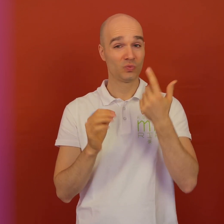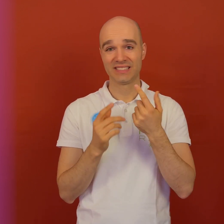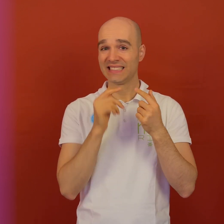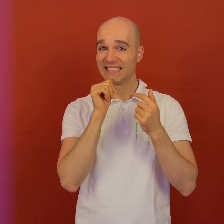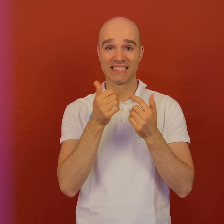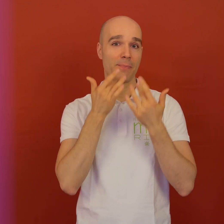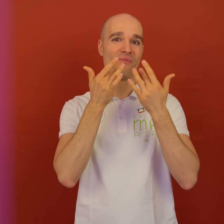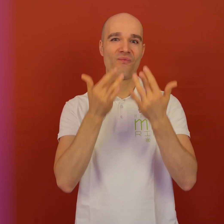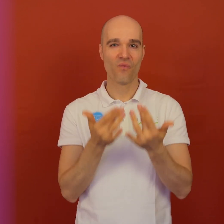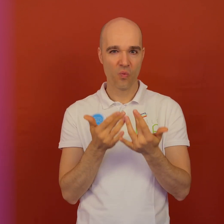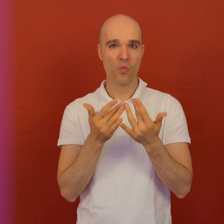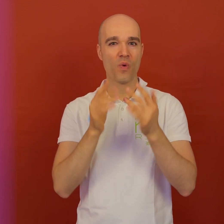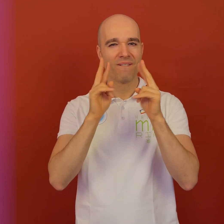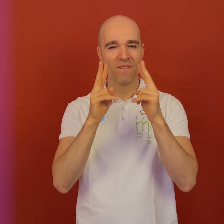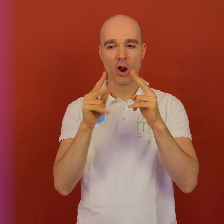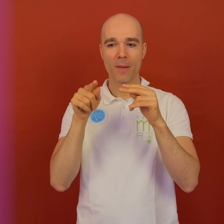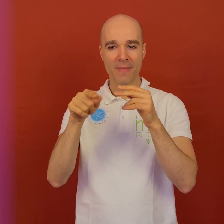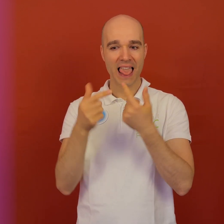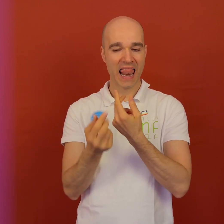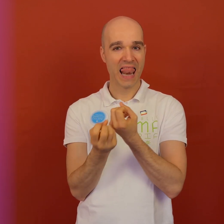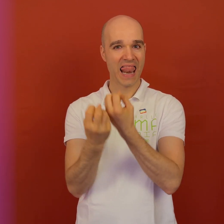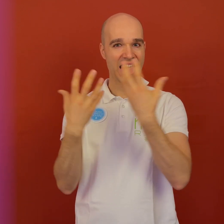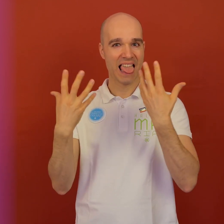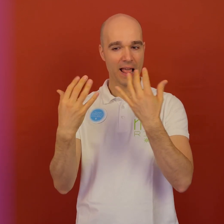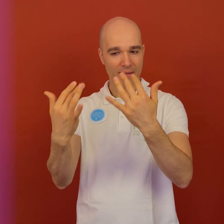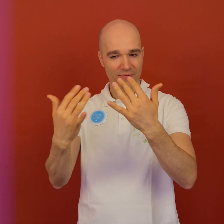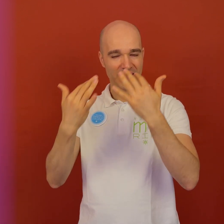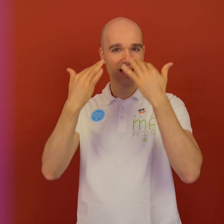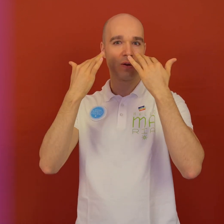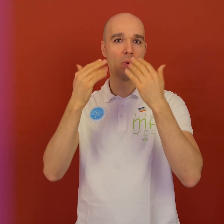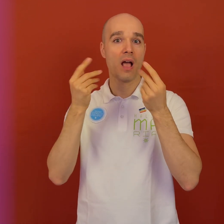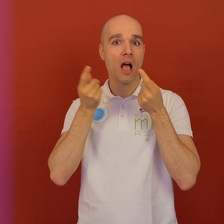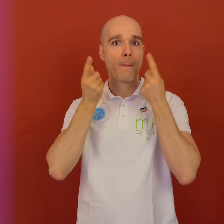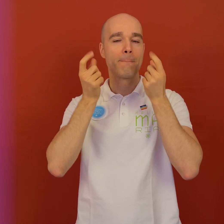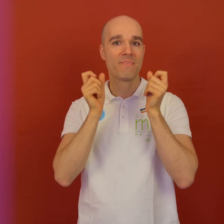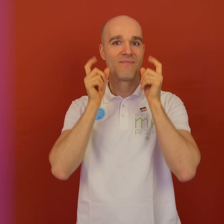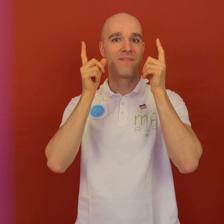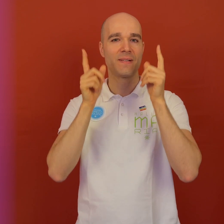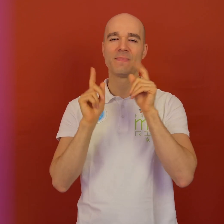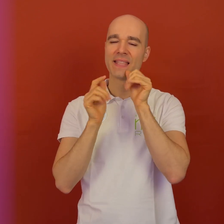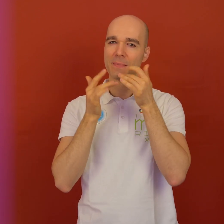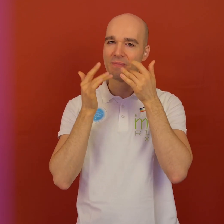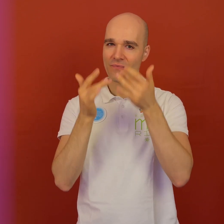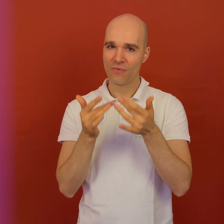Zwei Stunden vor dem Schlafengehen keine elektronischen Geräte mehr. Das Licht der Geräte sorgt dafür, dass du wach bleibst.